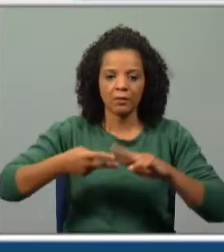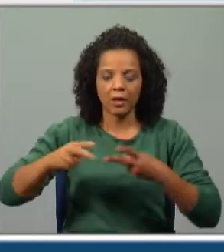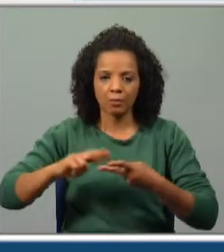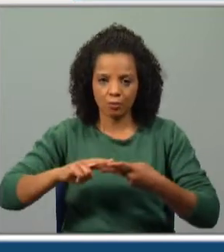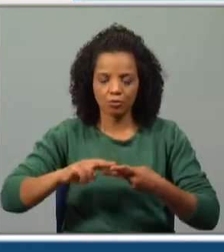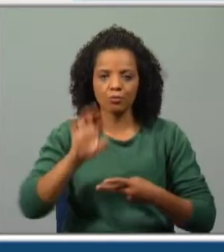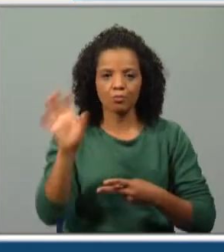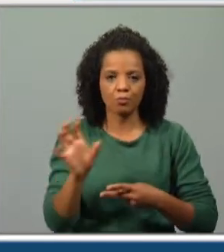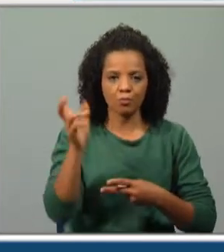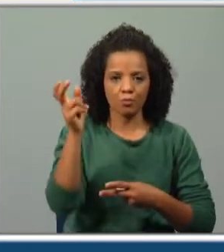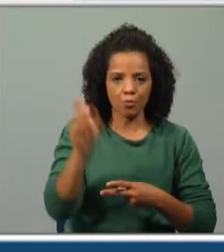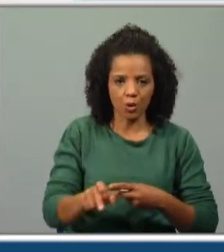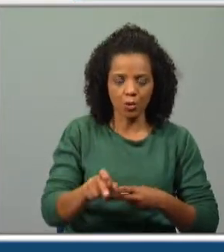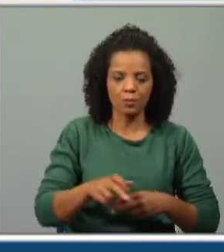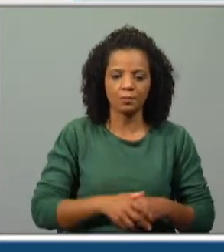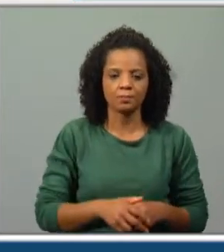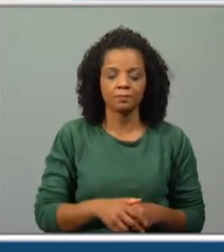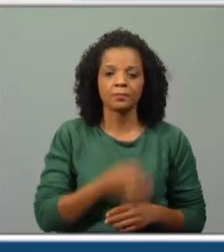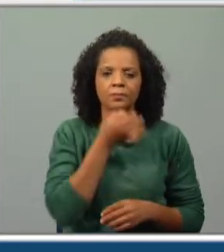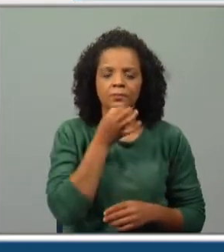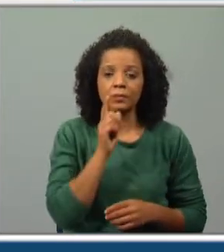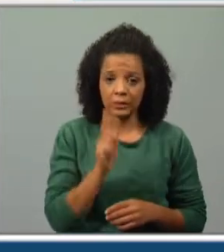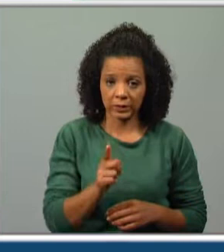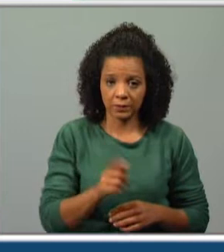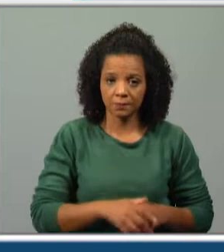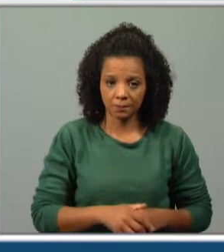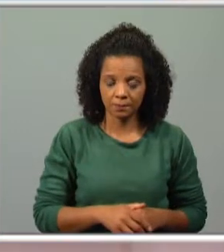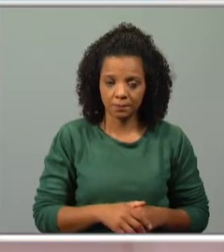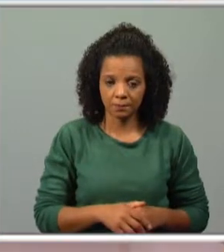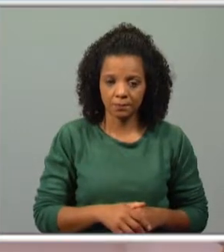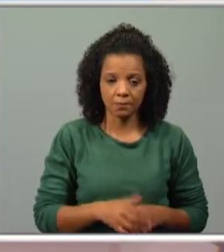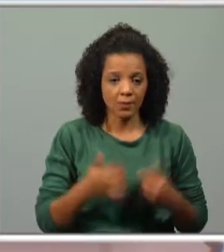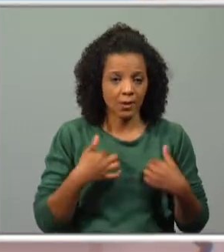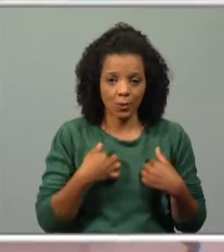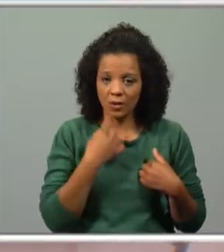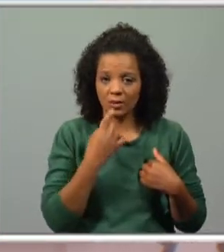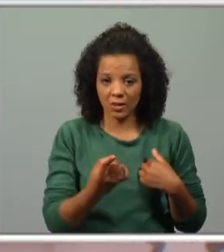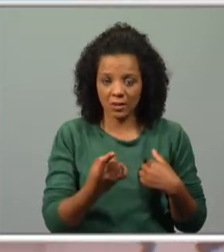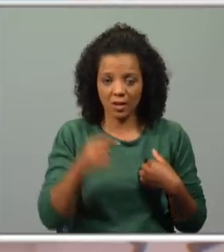utilizados nos cerco ora falamos sobre isso eu identifiquei tu logo e disse 在圍城中使用，現在我們談論我很快就認出了你並說